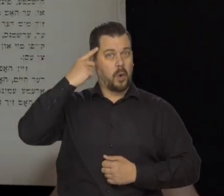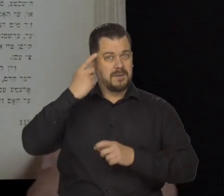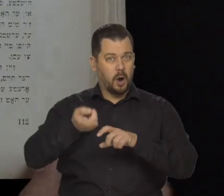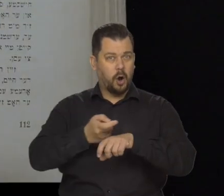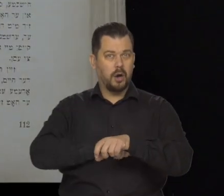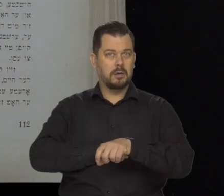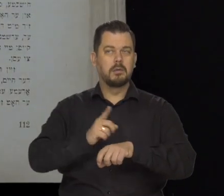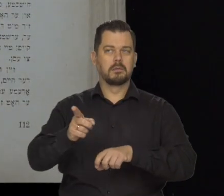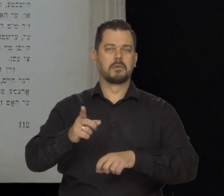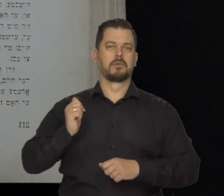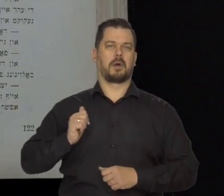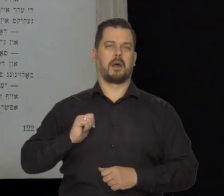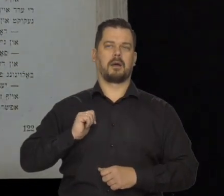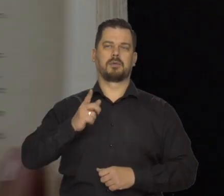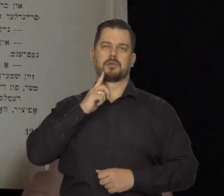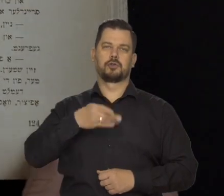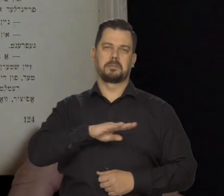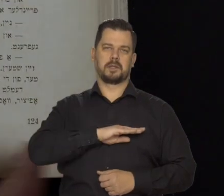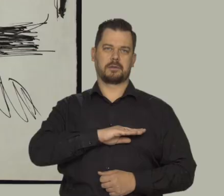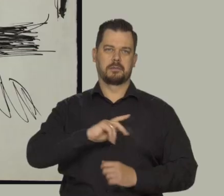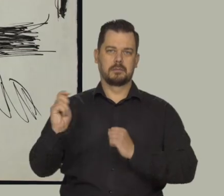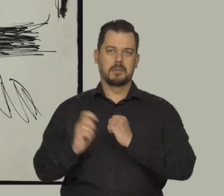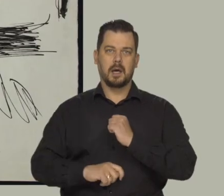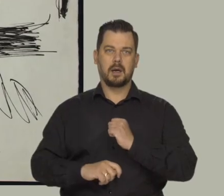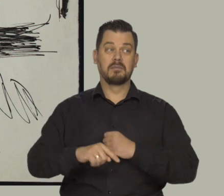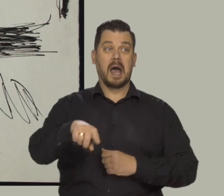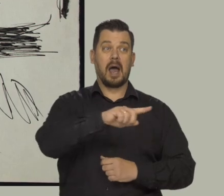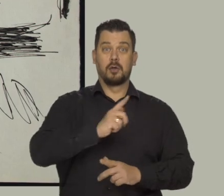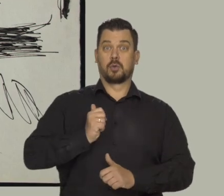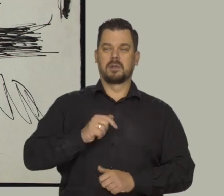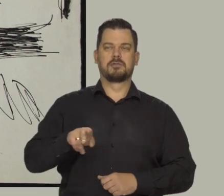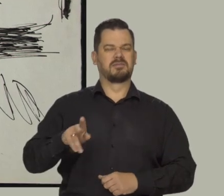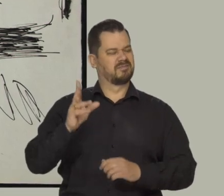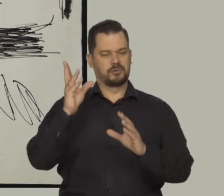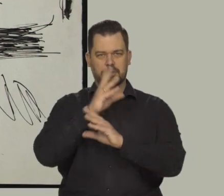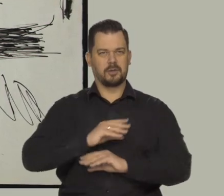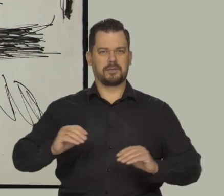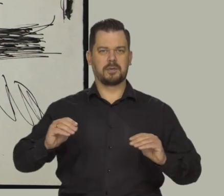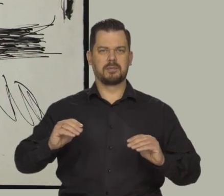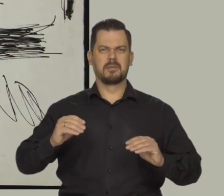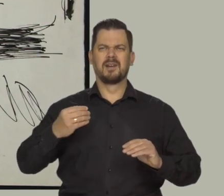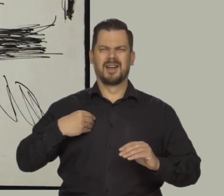Mieli ogolone głowy i czekała ich kara śmierci. Jednak wszyscy wiedzieli, że są bohaterami.